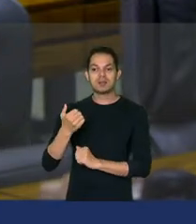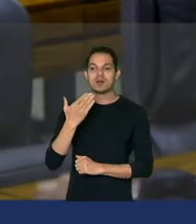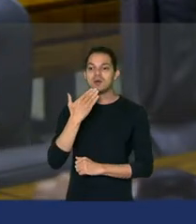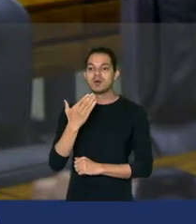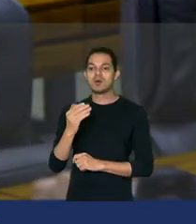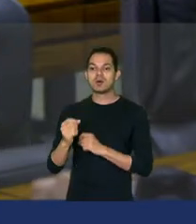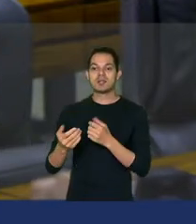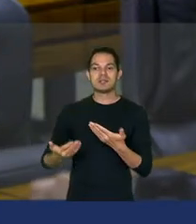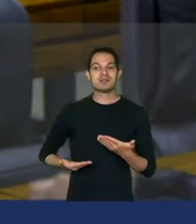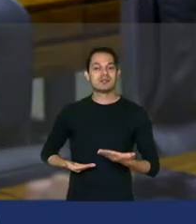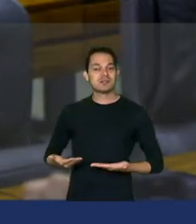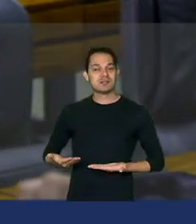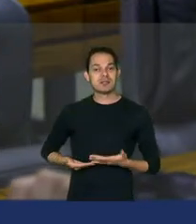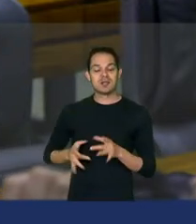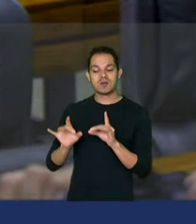APOSTAS ESPORTIVAS, SOB MODALIDADE DE SERVIÇO